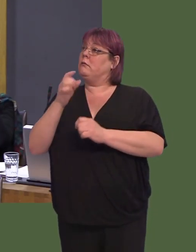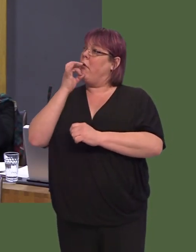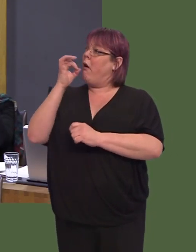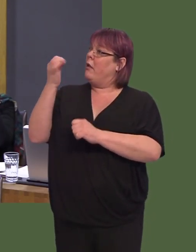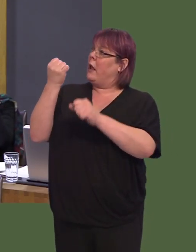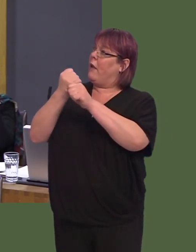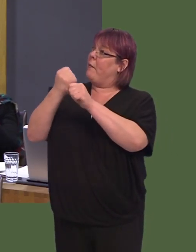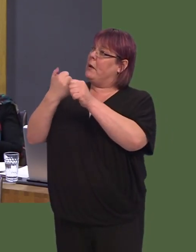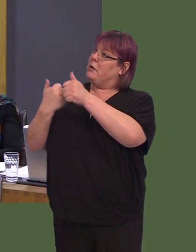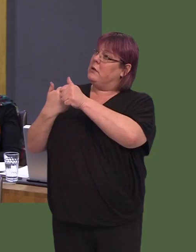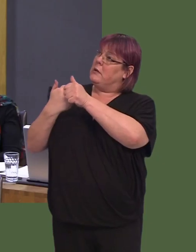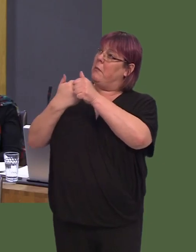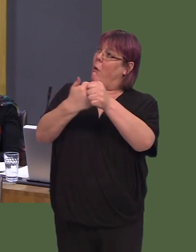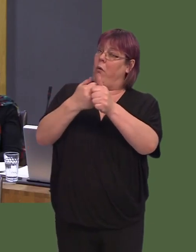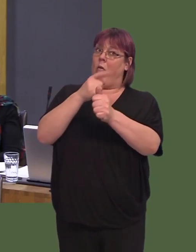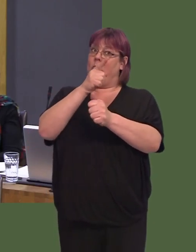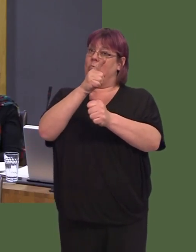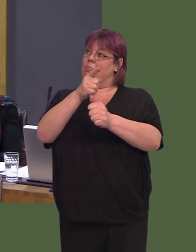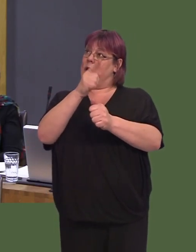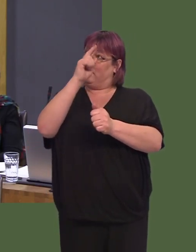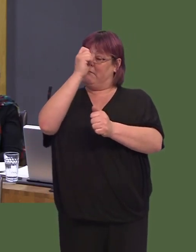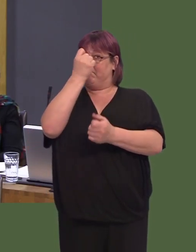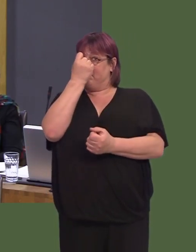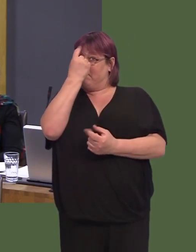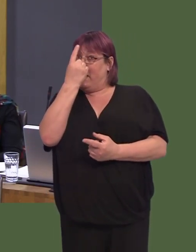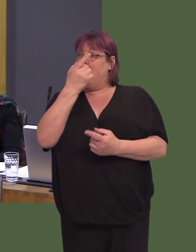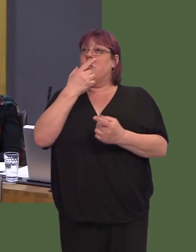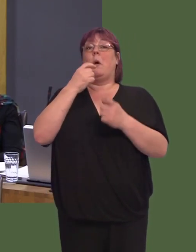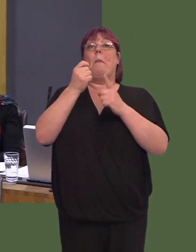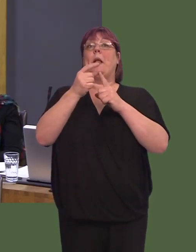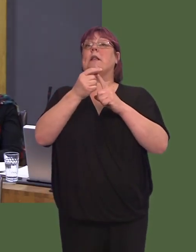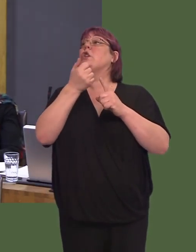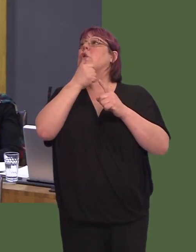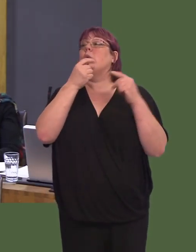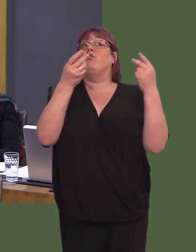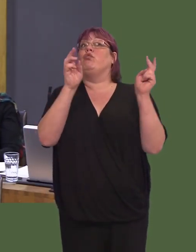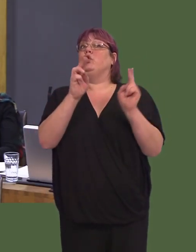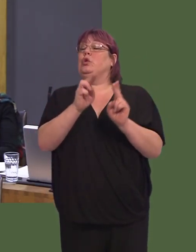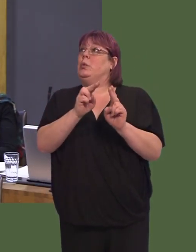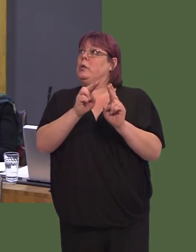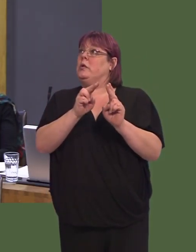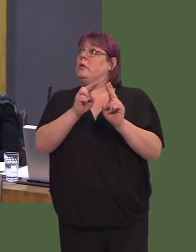A ydy'r Llywodraeth yn cefnogi'r math yma o ymgyrch er mwyn lleihau faint o blastig sydd yn ein hamgylchedd ni?